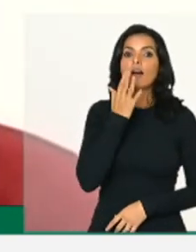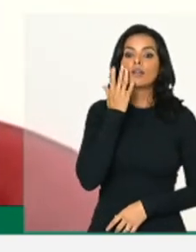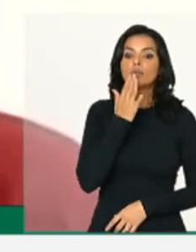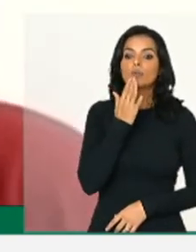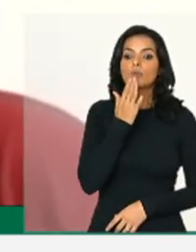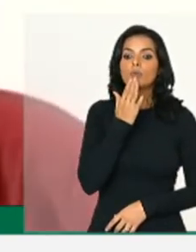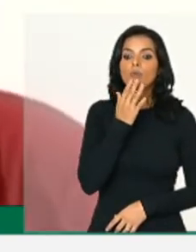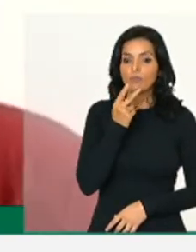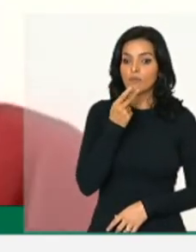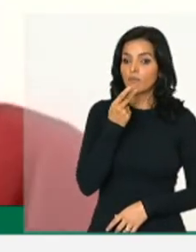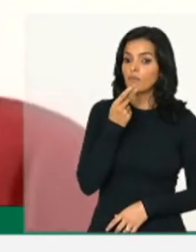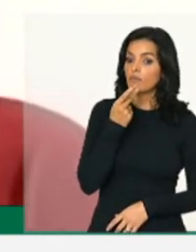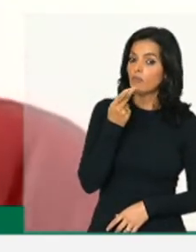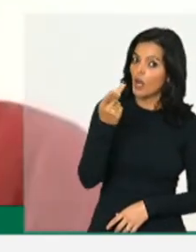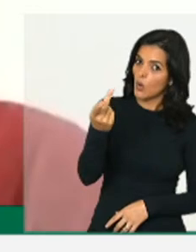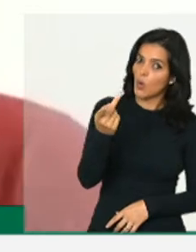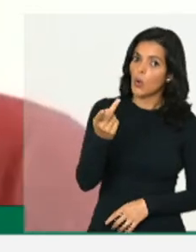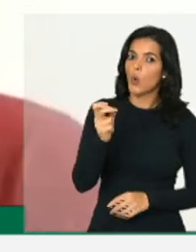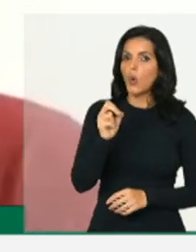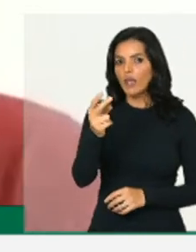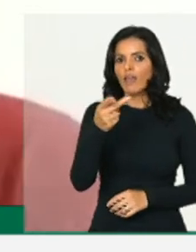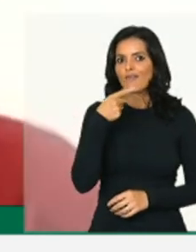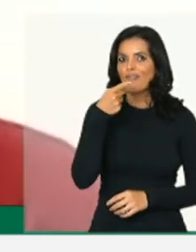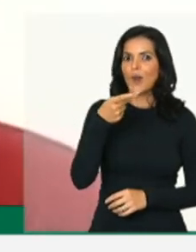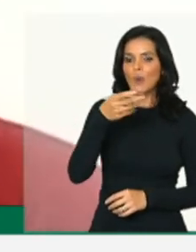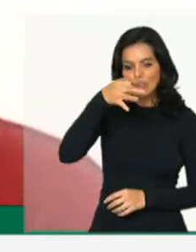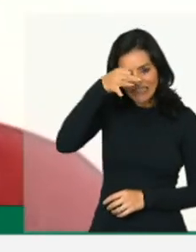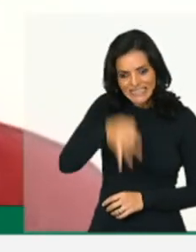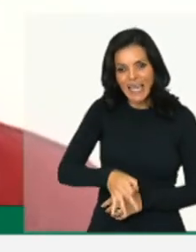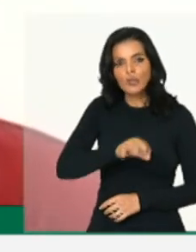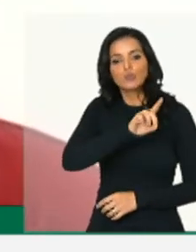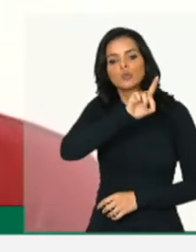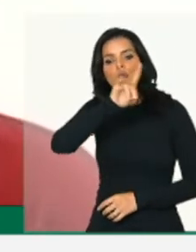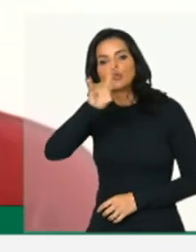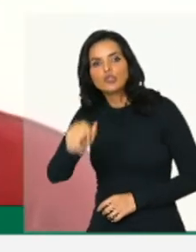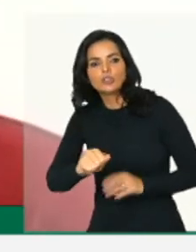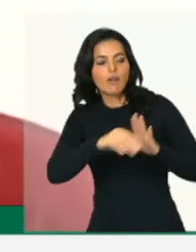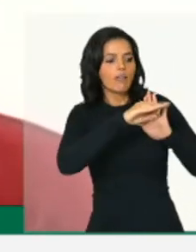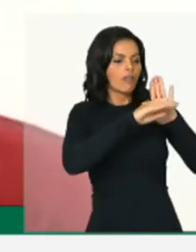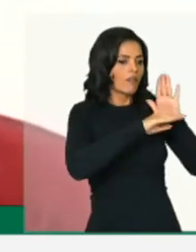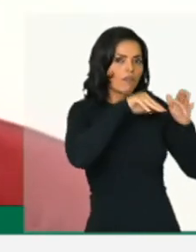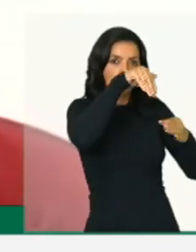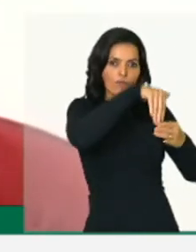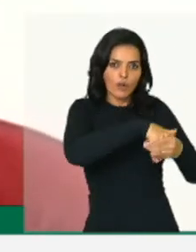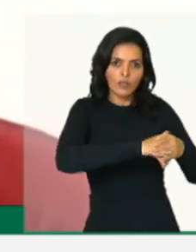OBSTRUÍDO ATÉ PELO RELATOR. QUEREMOS DISCUTIR MAS NÃO SÓ COM A PALAVRA PARA QUEM DEFENDE O PROJETO INCLUSIVE